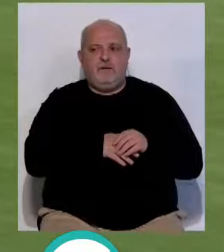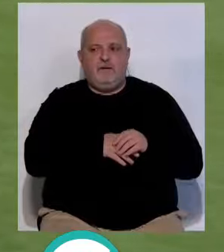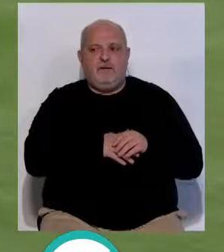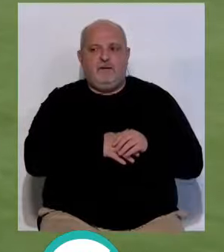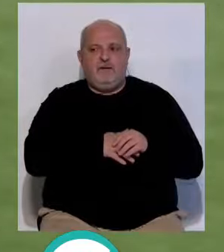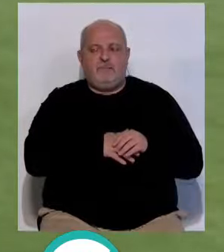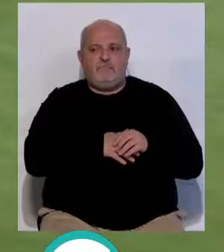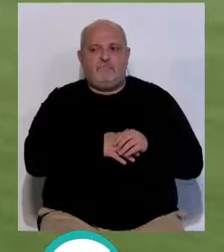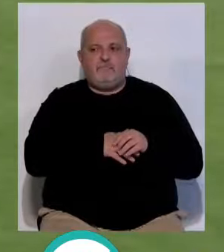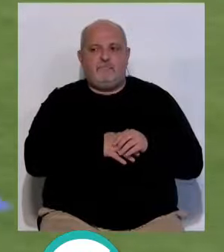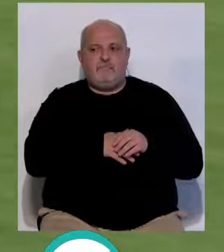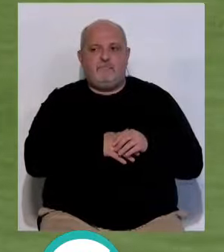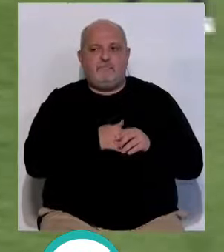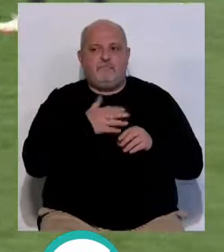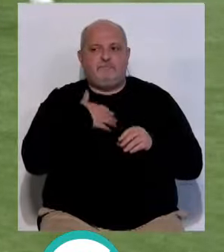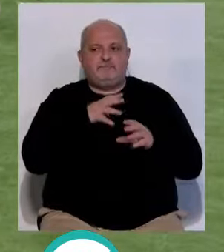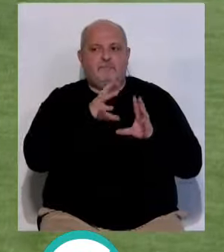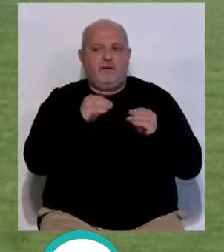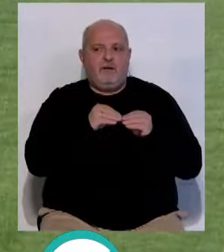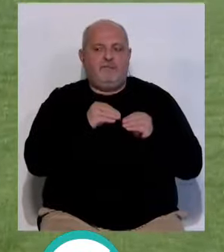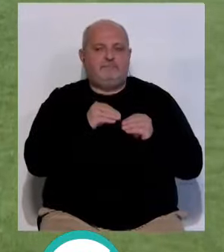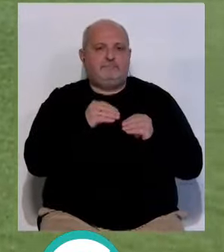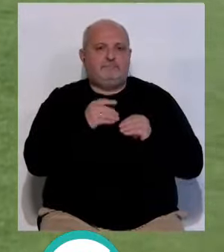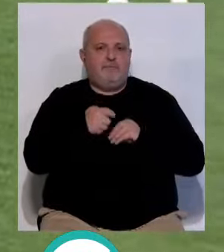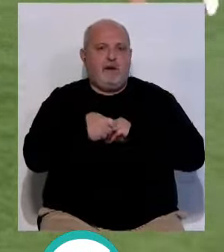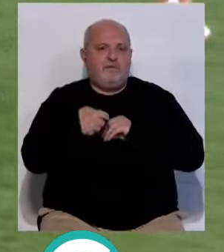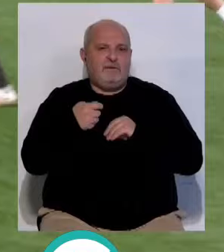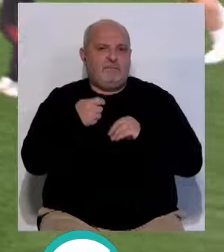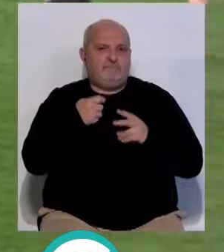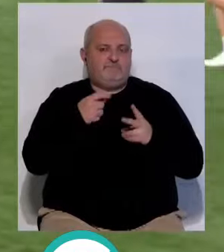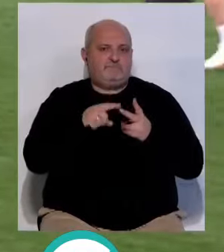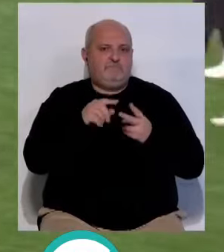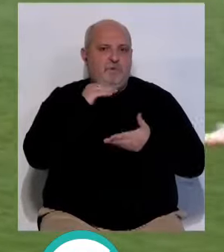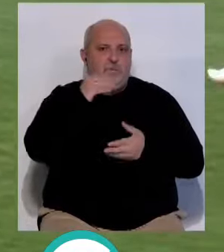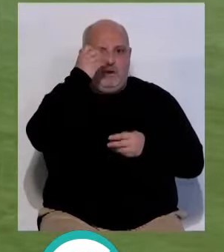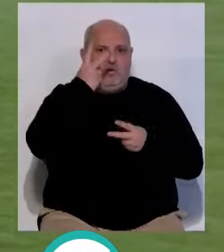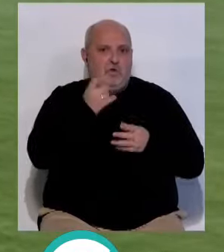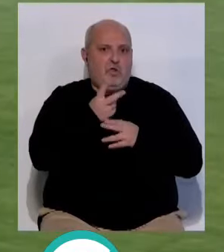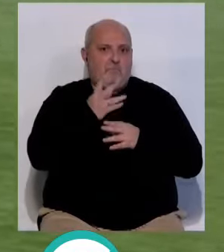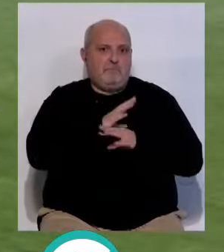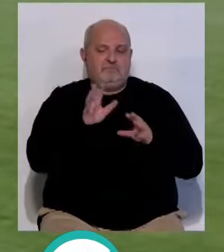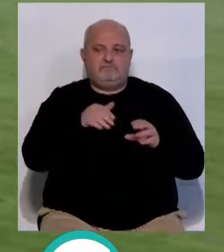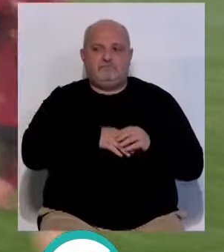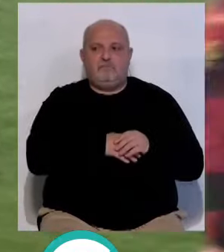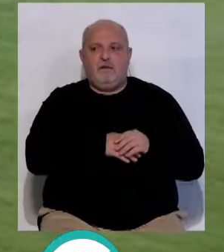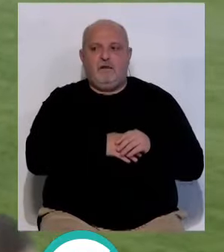primera o sea llev dos goles con el alavés el alab y en Copa marcó en la piscina no fe de feed de San